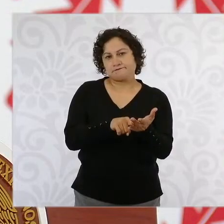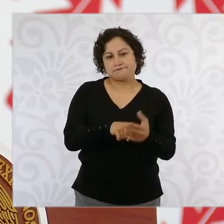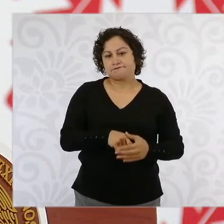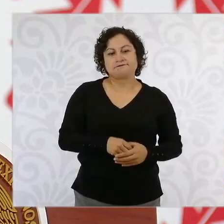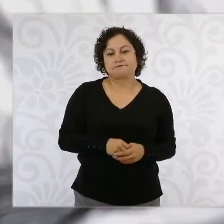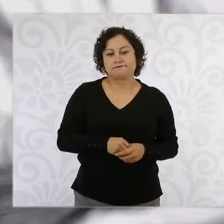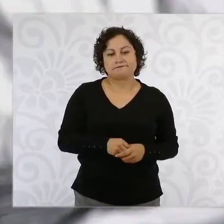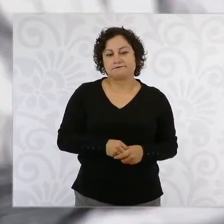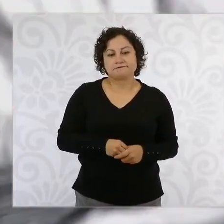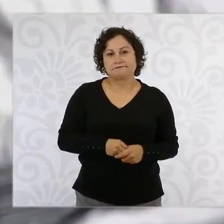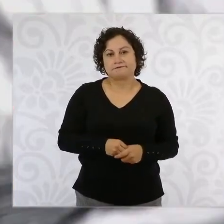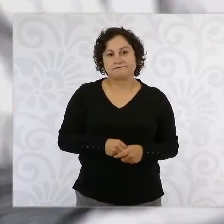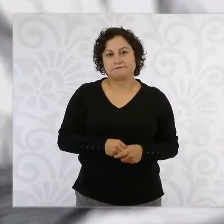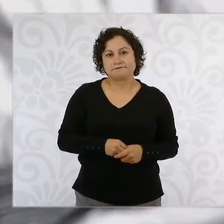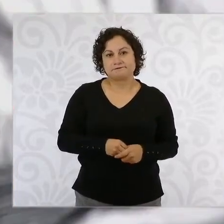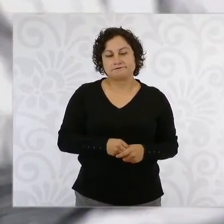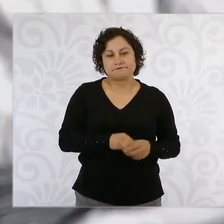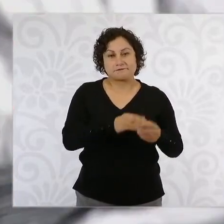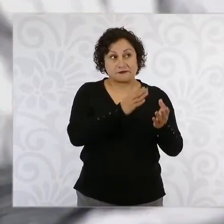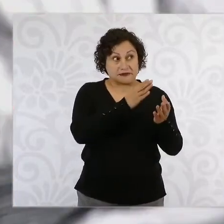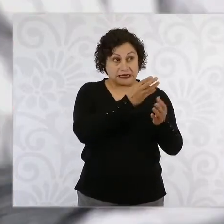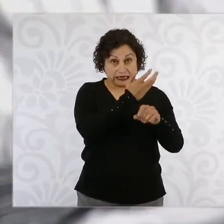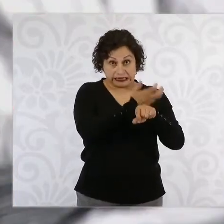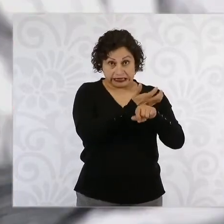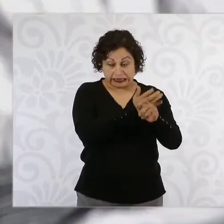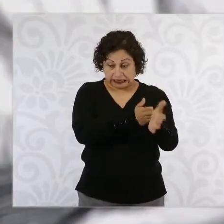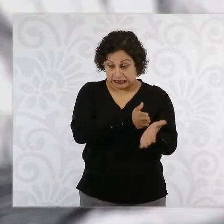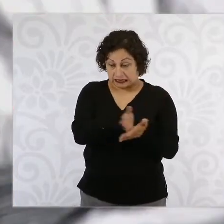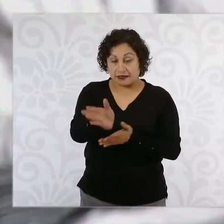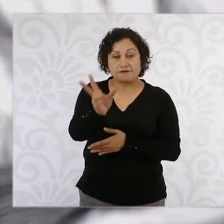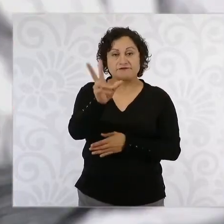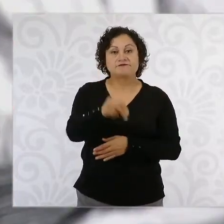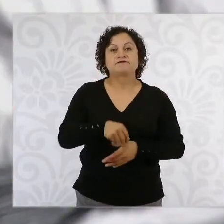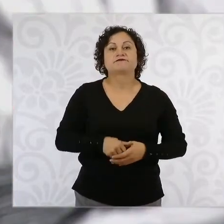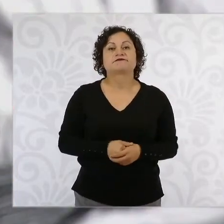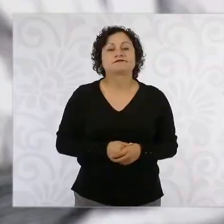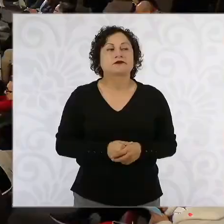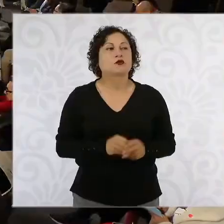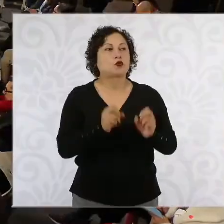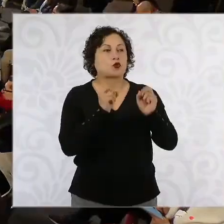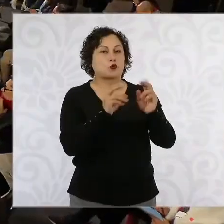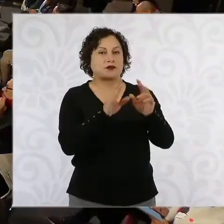va a haber una intervención como se menciona